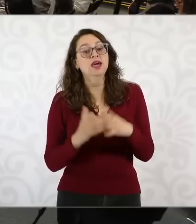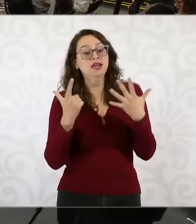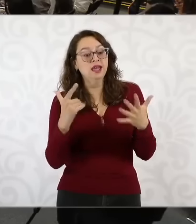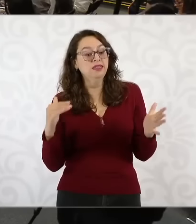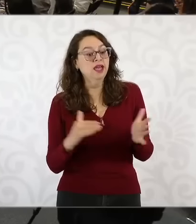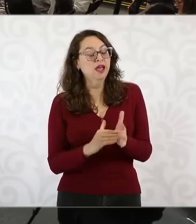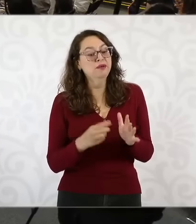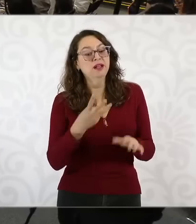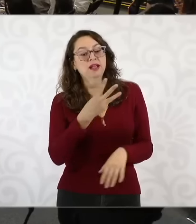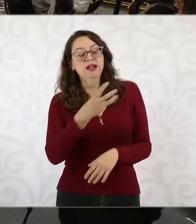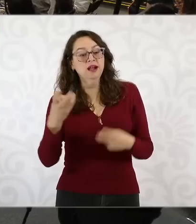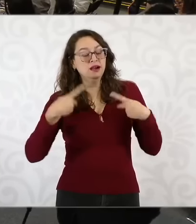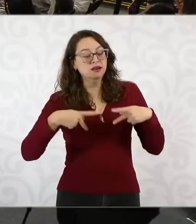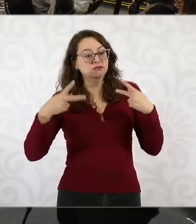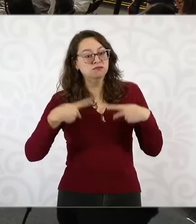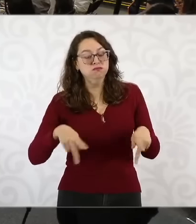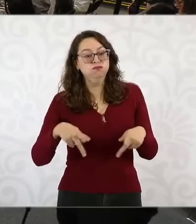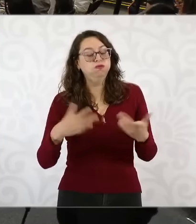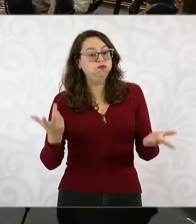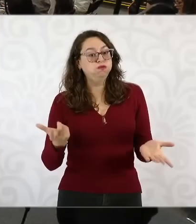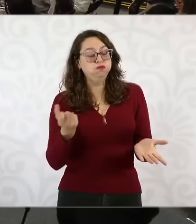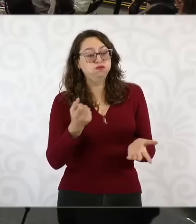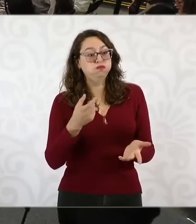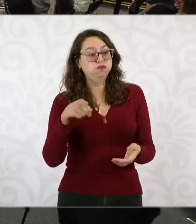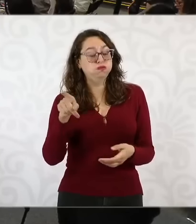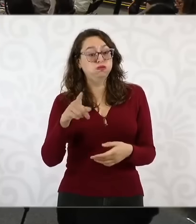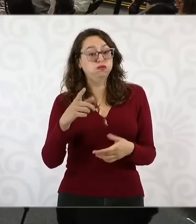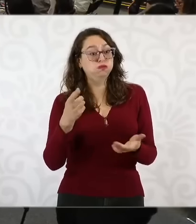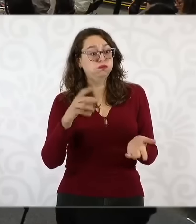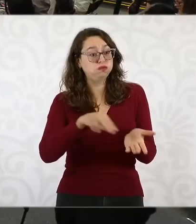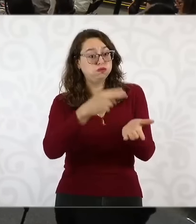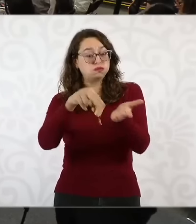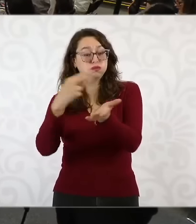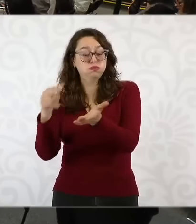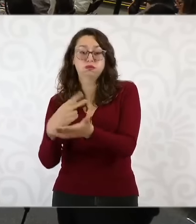contribuyentes que presuntamente estaban vinculados a factureras. preguntarle cómo